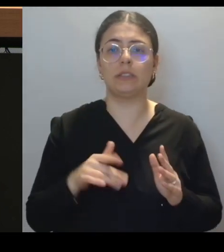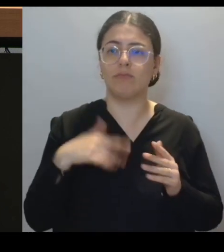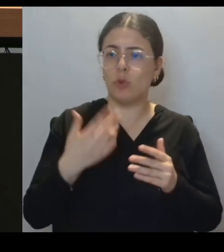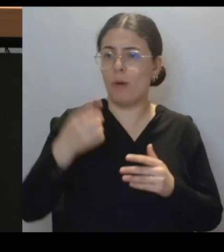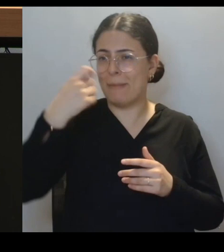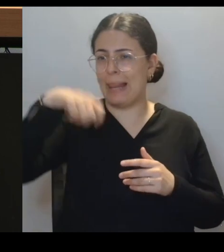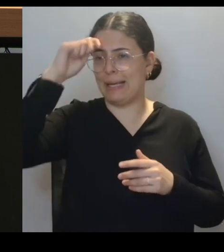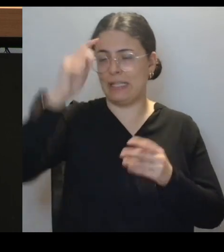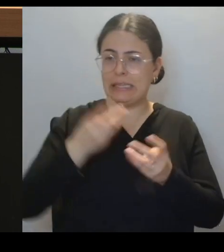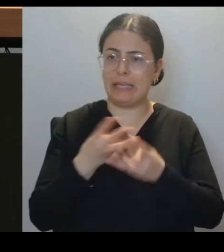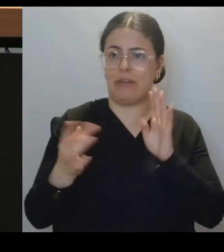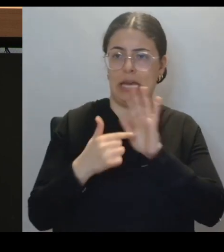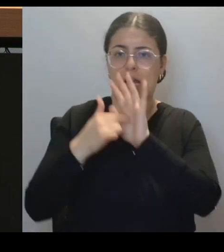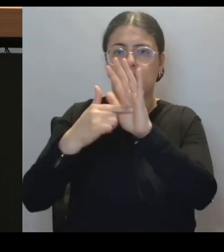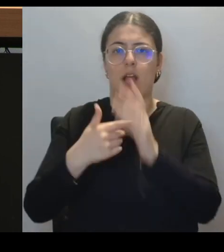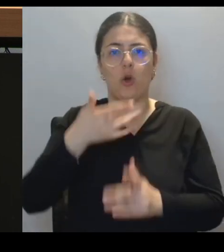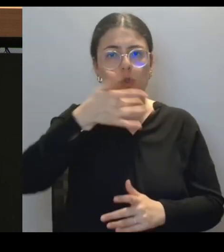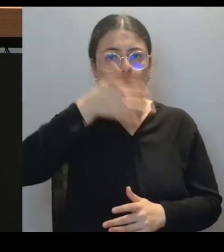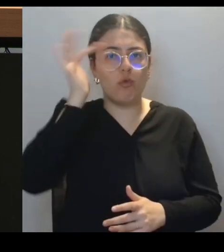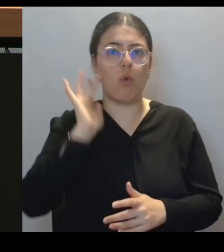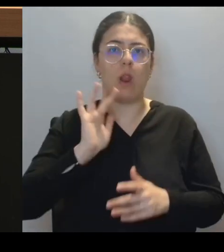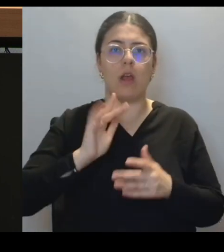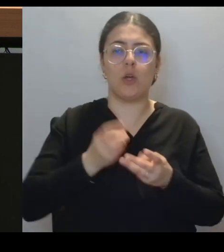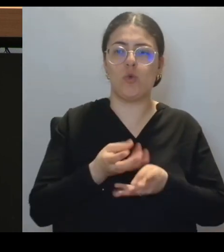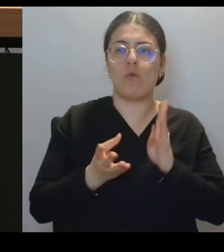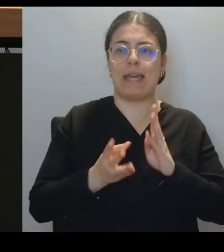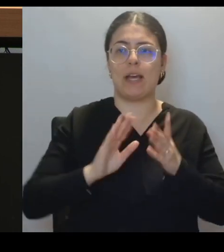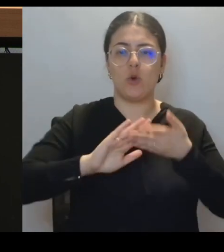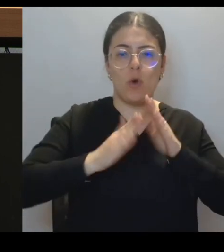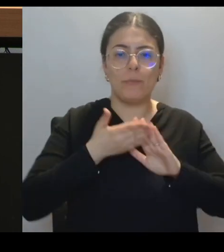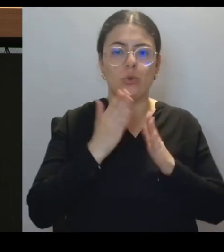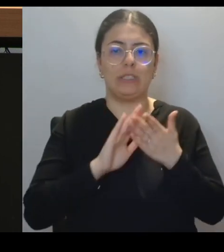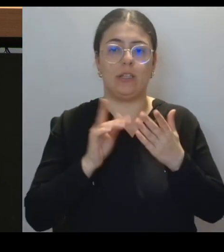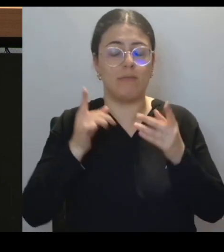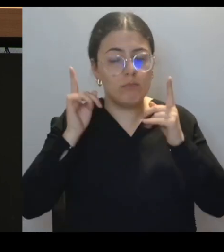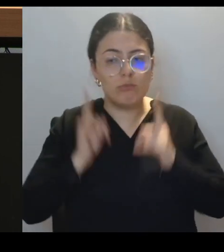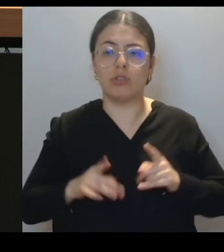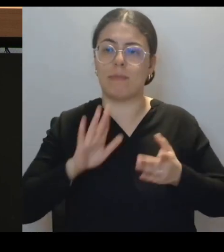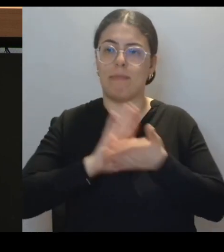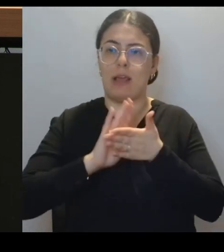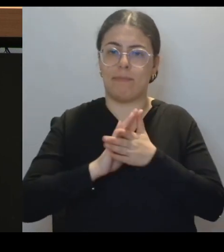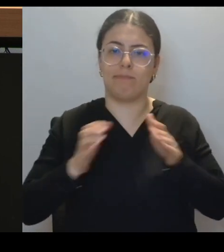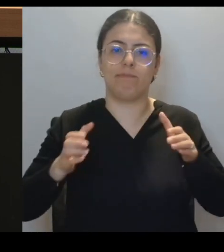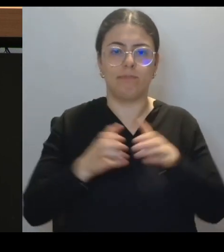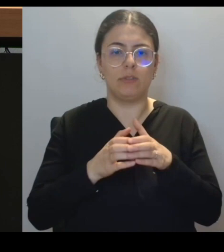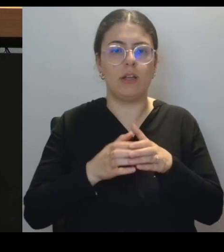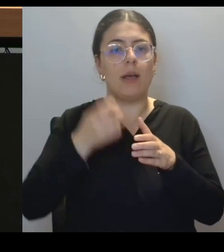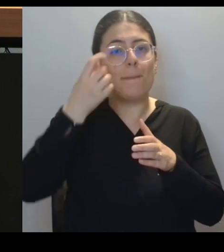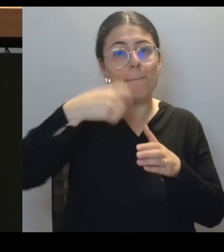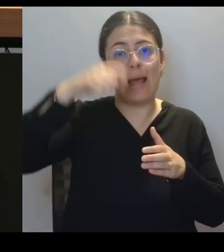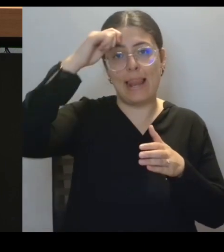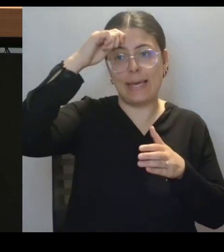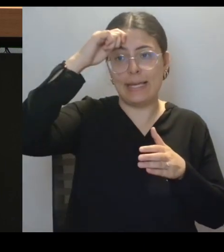dass wir dieses Haus erhalten müssen. Berlin ist und bleibt Regenbogenstadt und auch die CDU hat sich dazu bekannt.